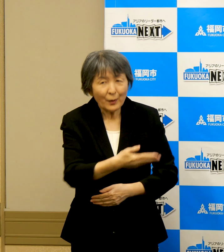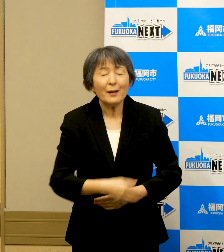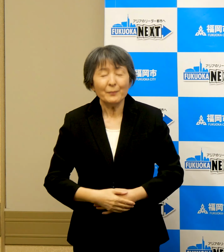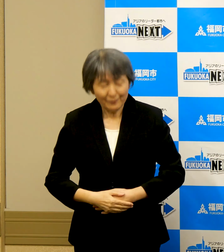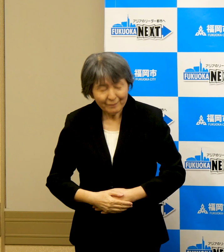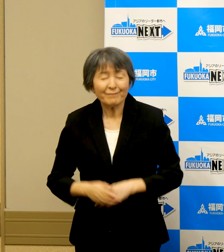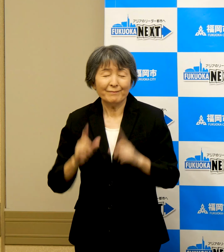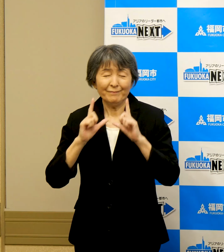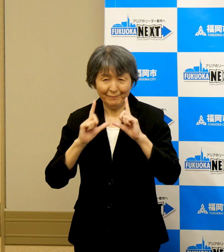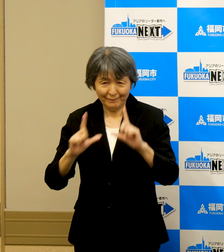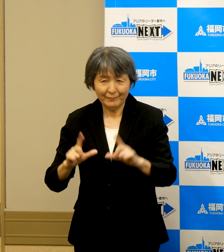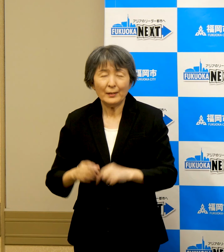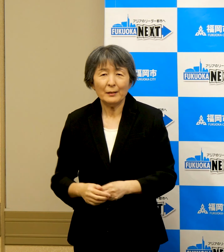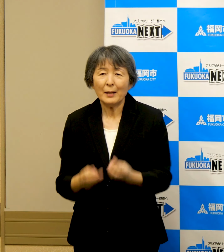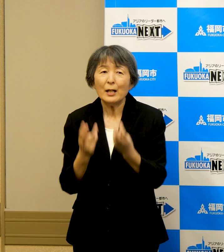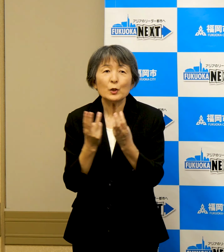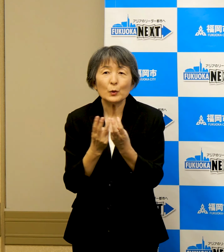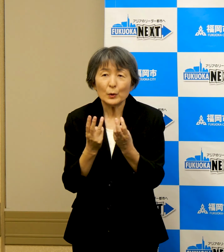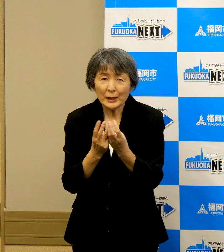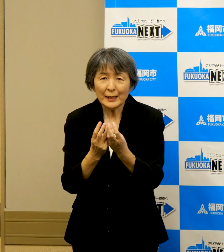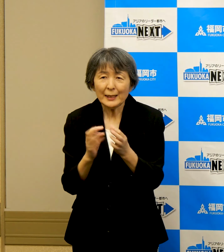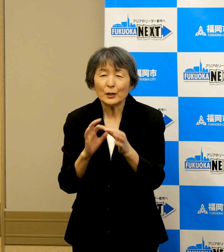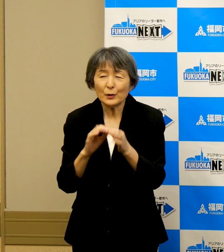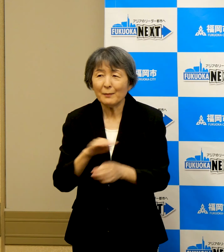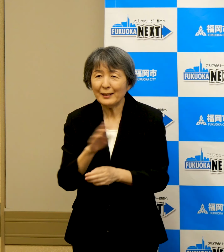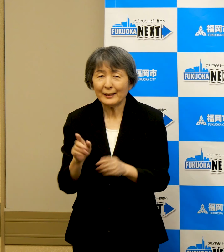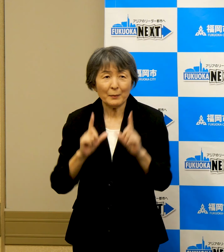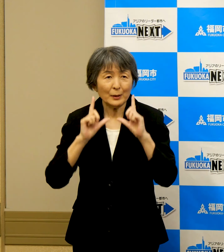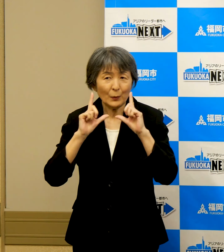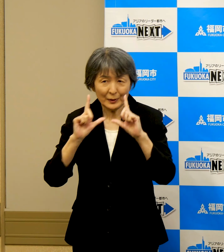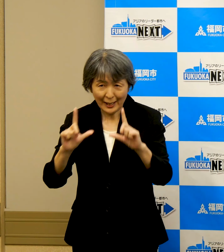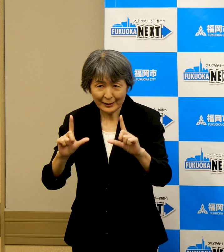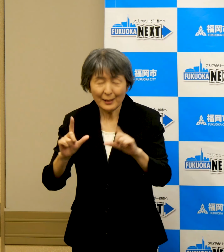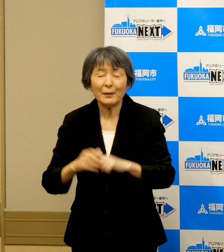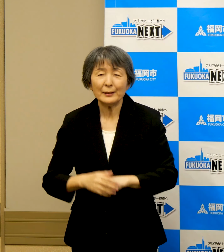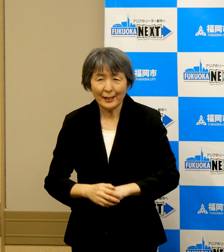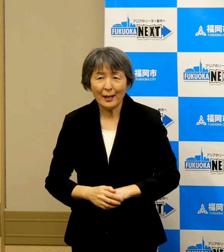数字については皆さんにもお示しをしていて 原案のほうは福岡市が